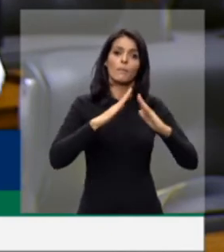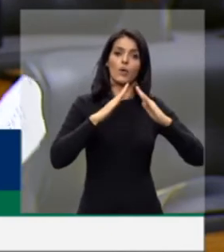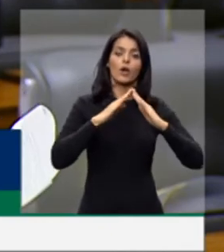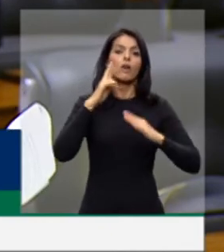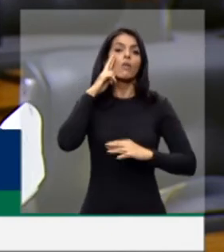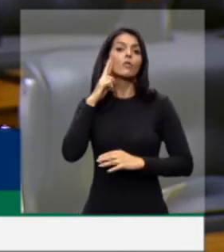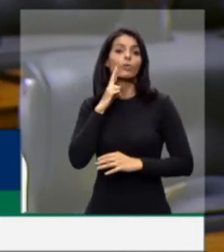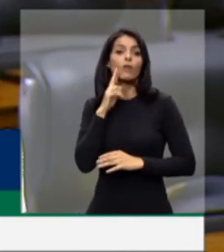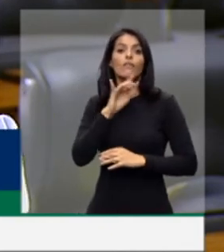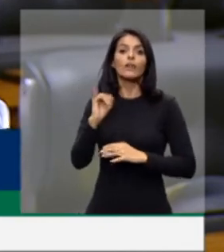SOMENTE OS CONSUMIDORES DOS DEPUTADOS, DO DEPUTADO LÉ O,